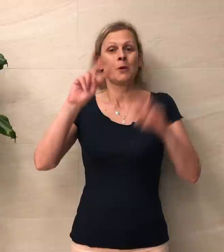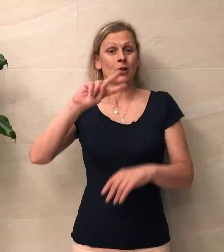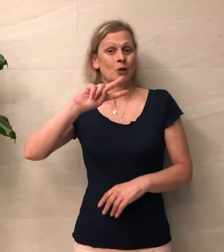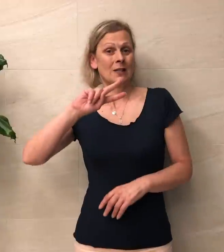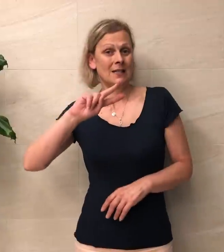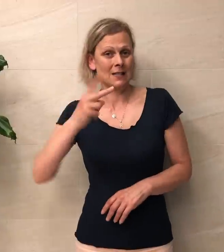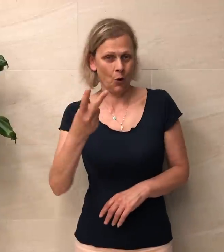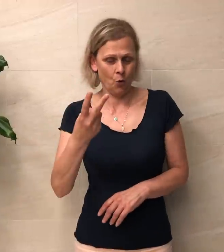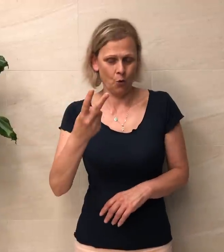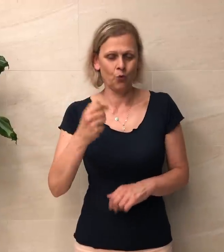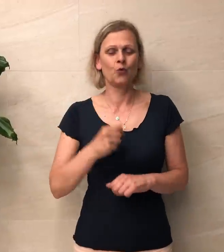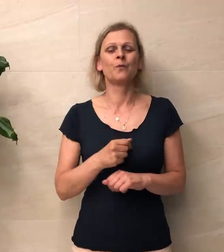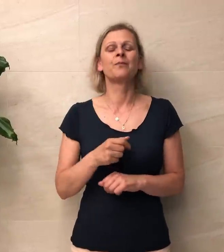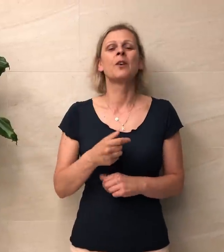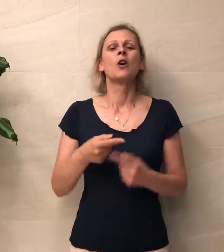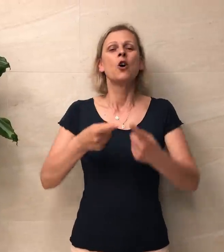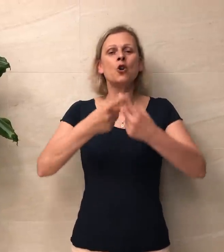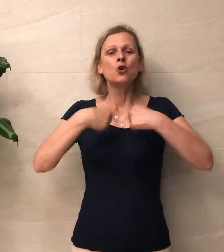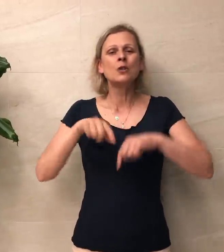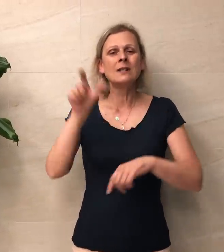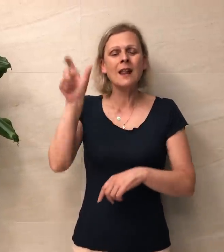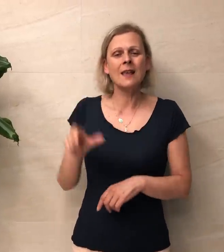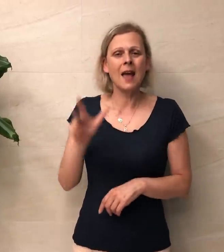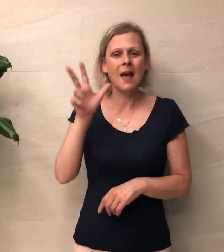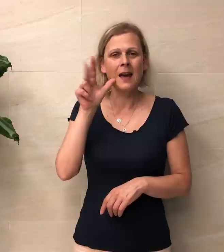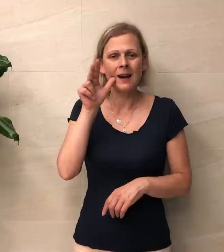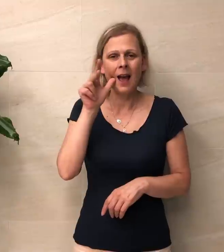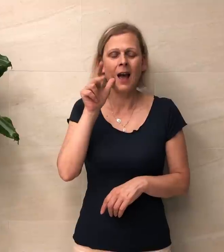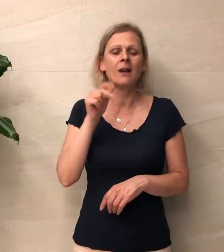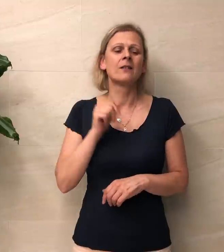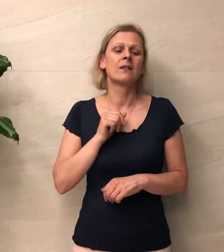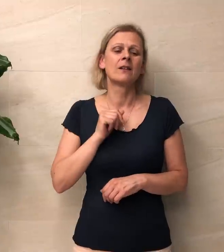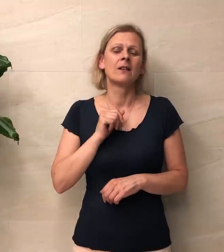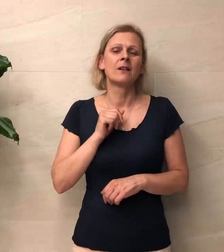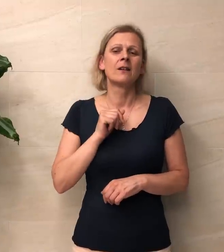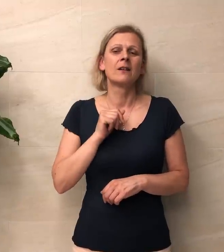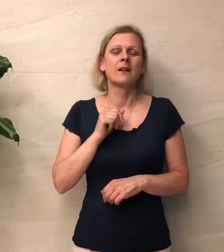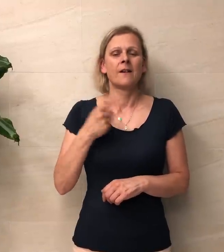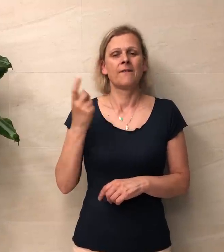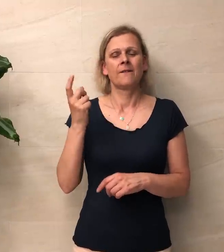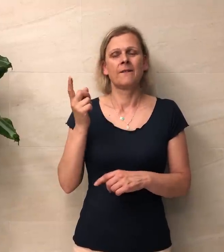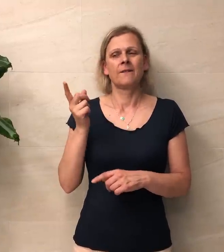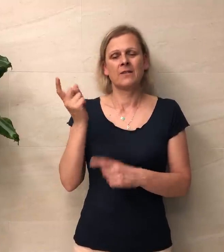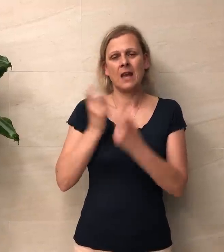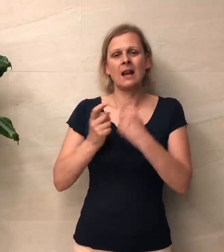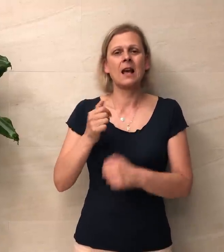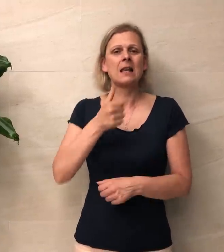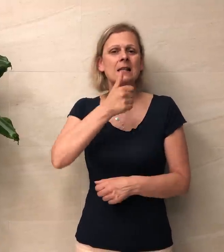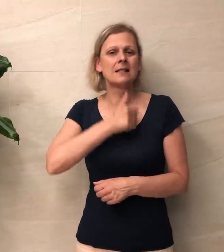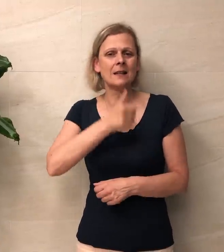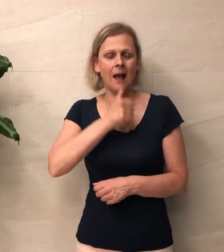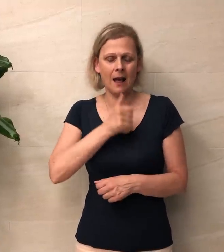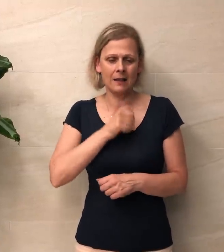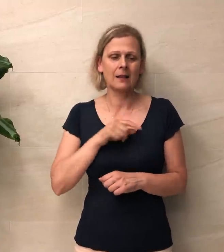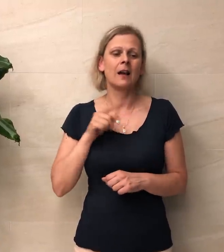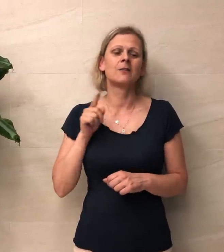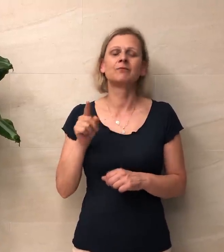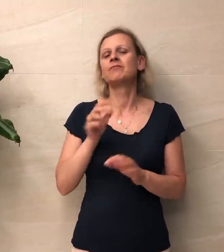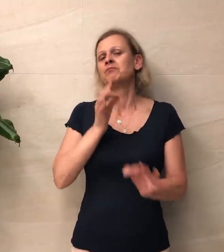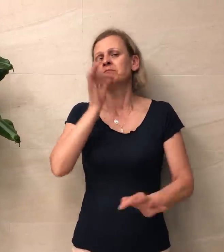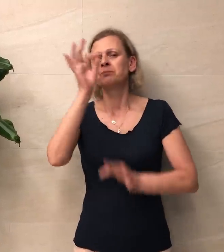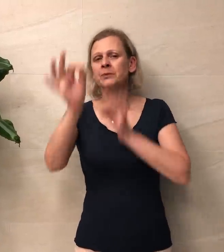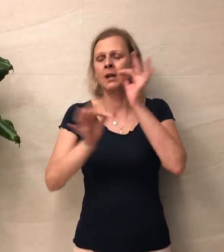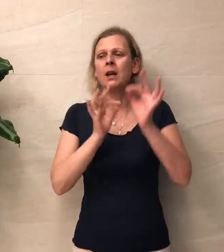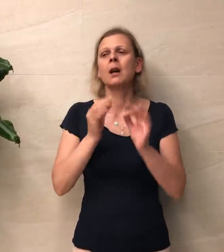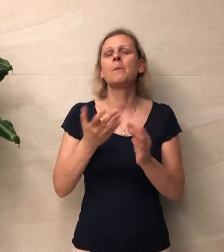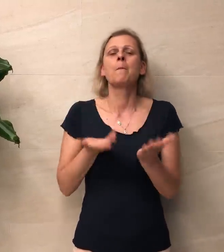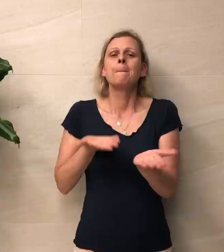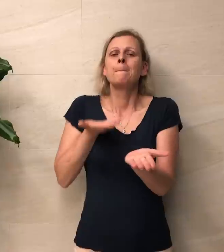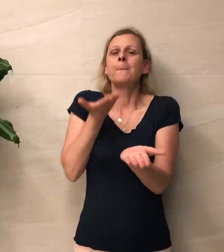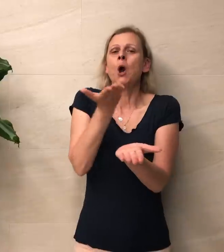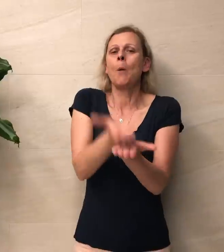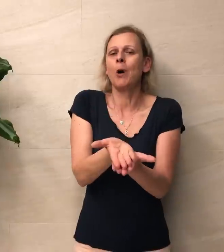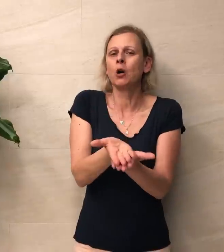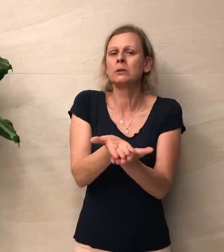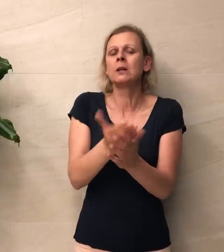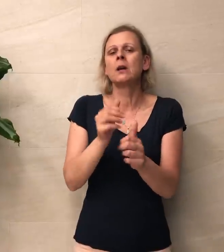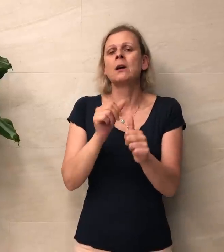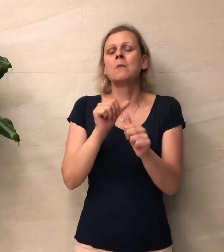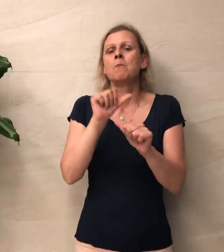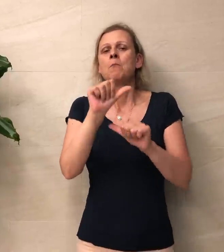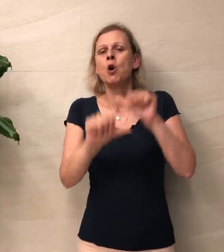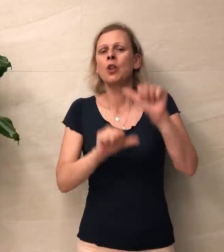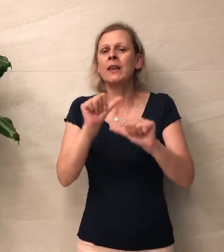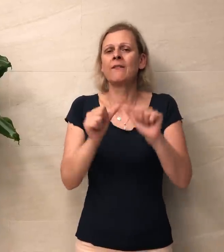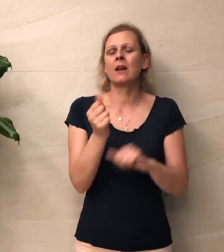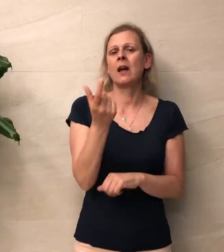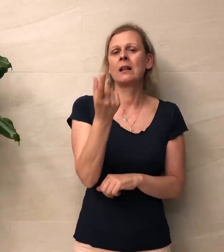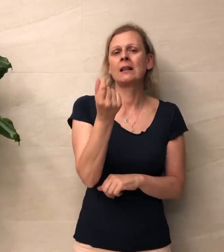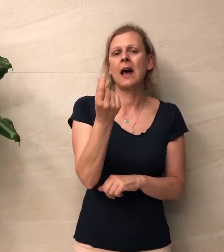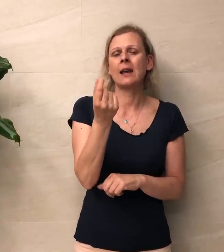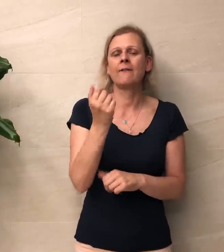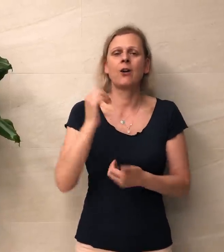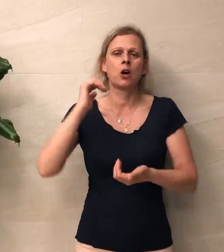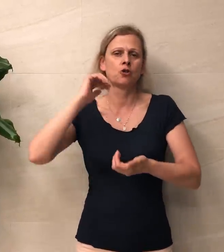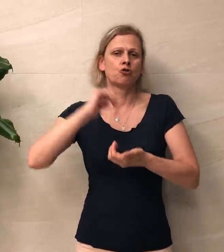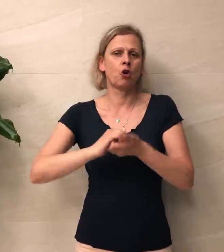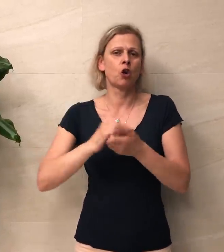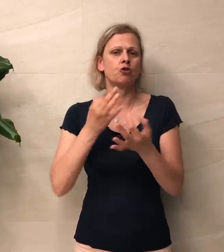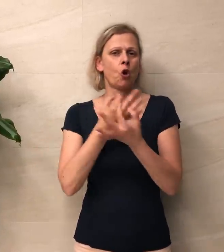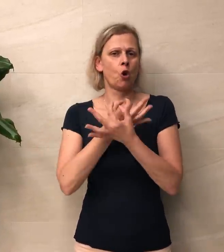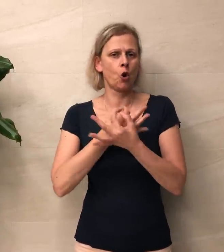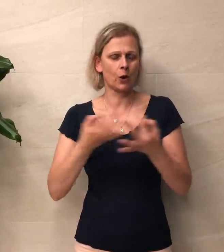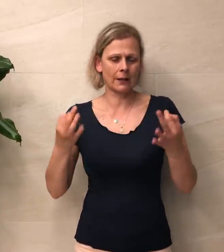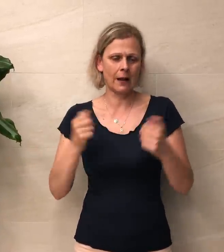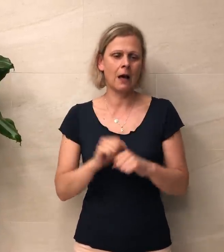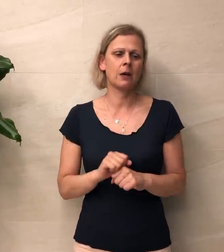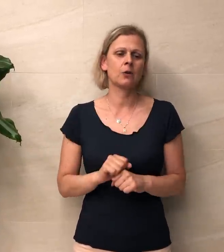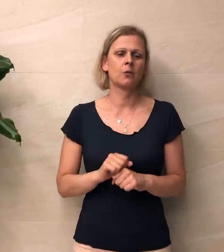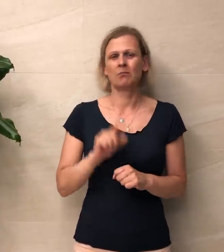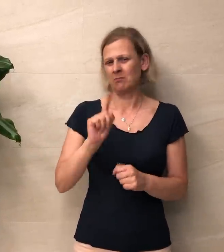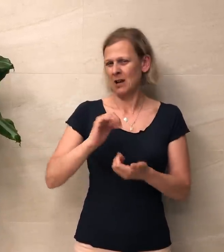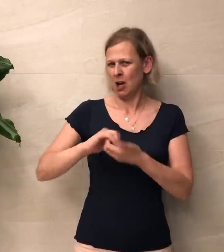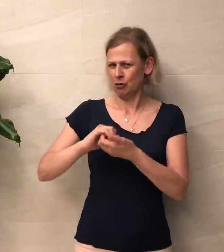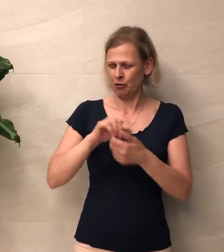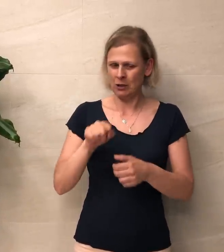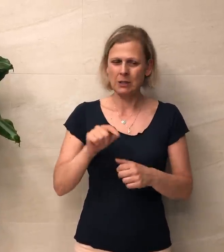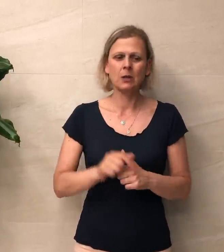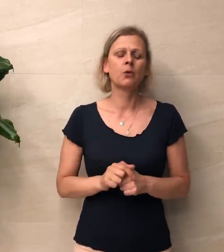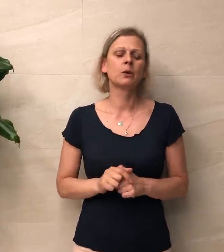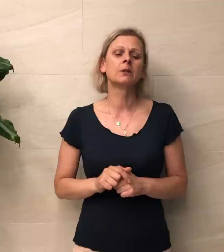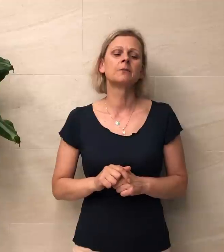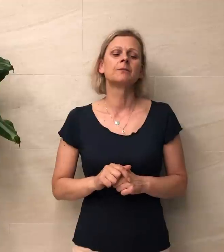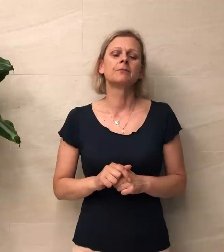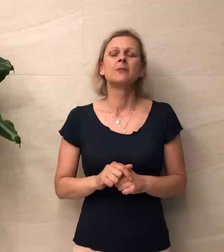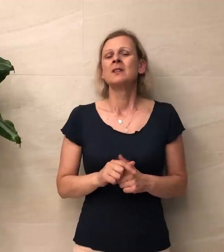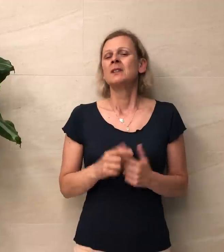Un altro argomento affrontato è quello presentato dalla Consigliera islandese che ha riguardato la proposta di modifica dell’importo della quota di socio ordinario da parte delle Associazioni.